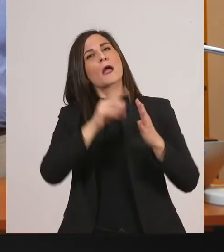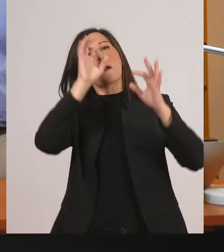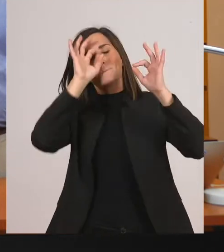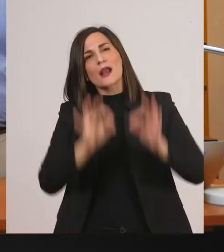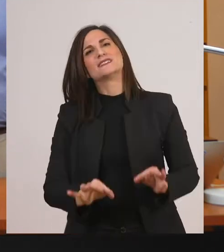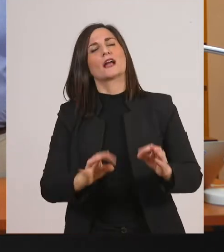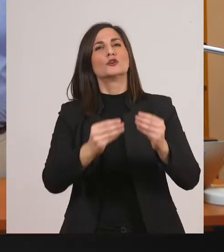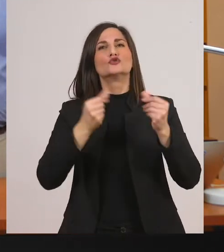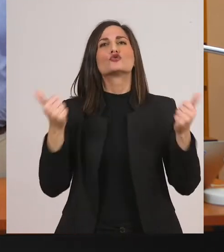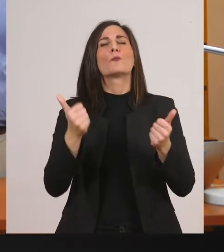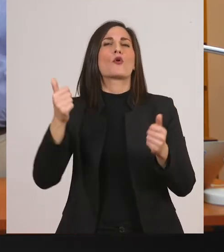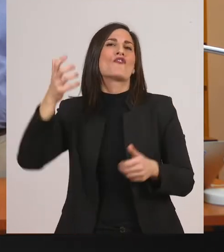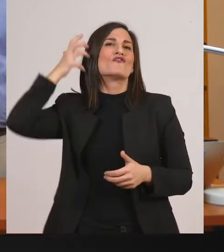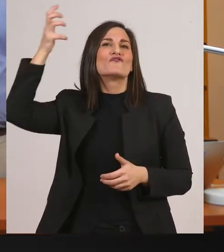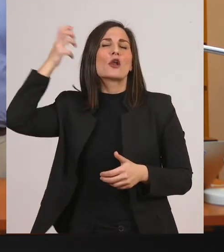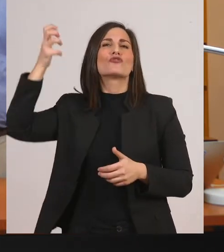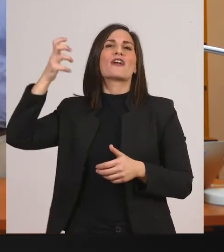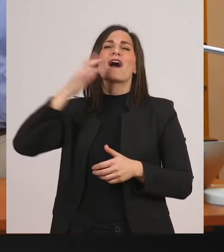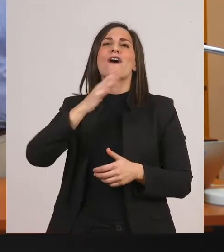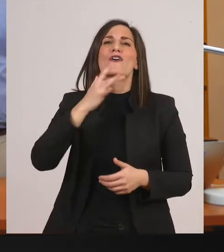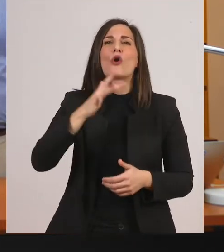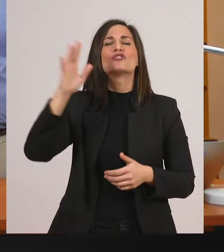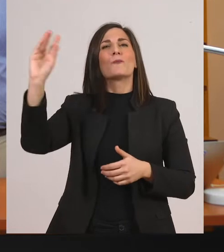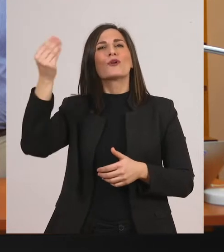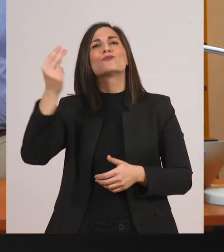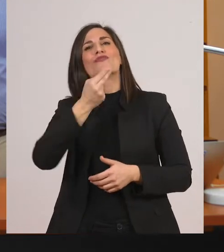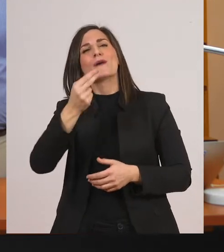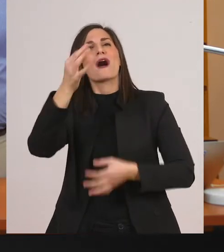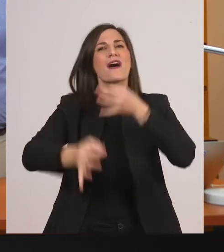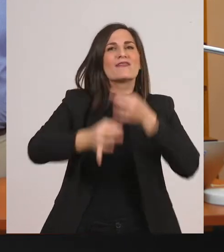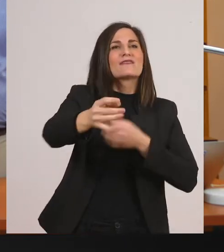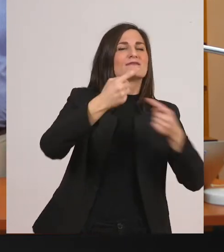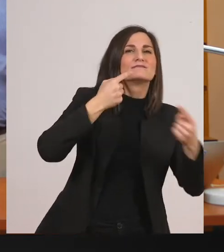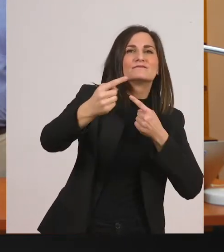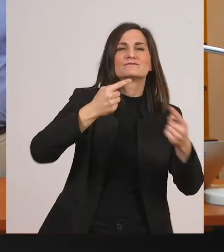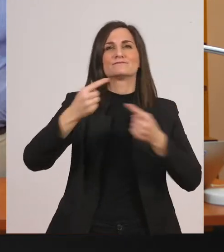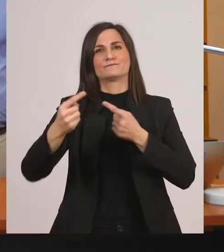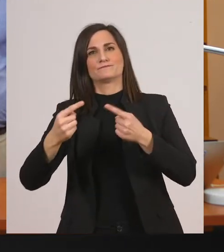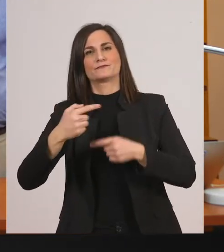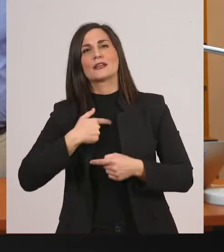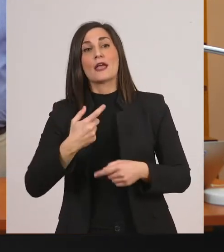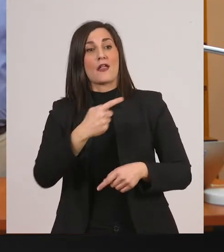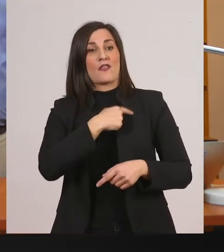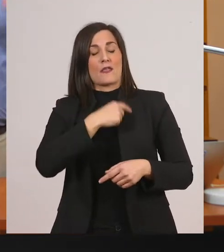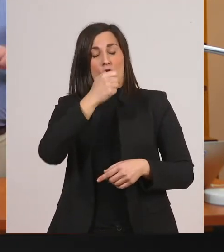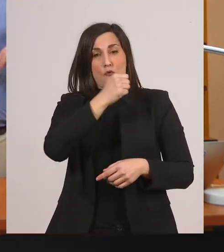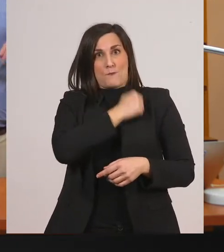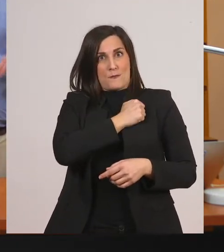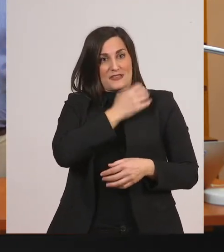και τη φιλοσοφία και τη γλώσσα και τον πολιτισμό τους επόμενους αιώνες. Δηλαδή ότι εκφράζω, ξαναλέω, τη θέση, ακούω την αντίθεση...